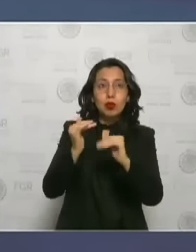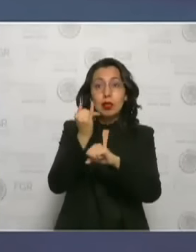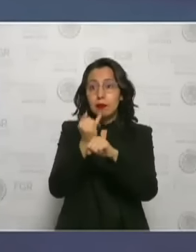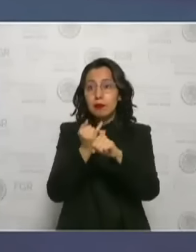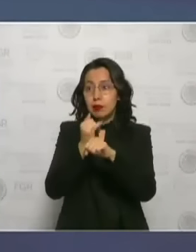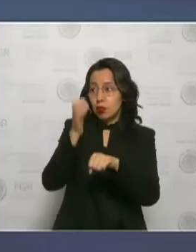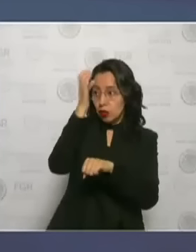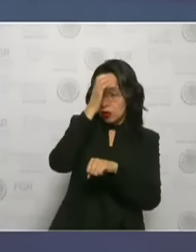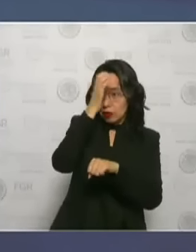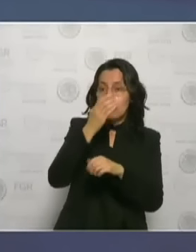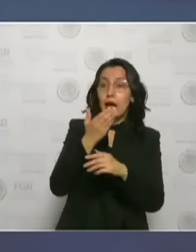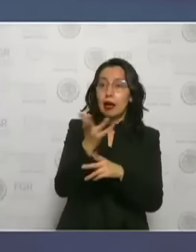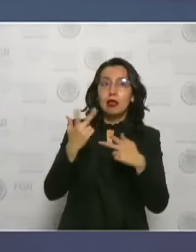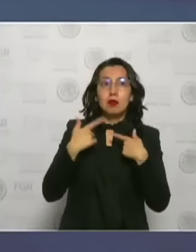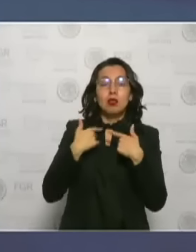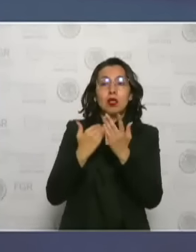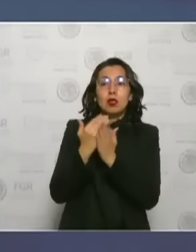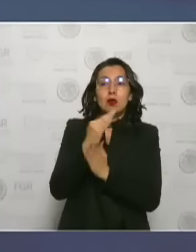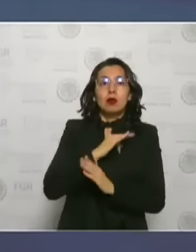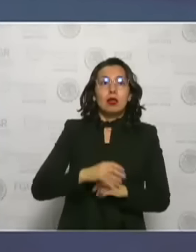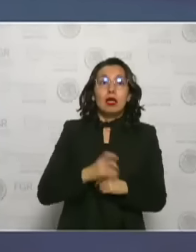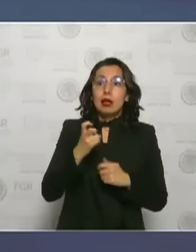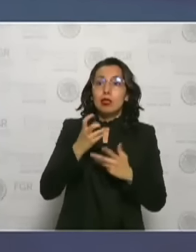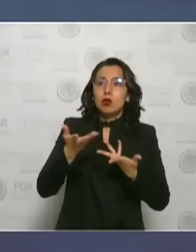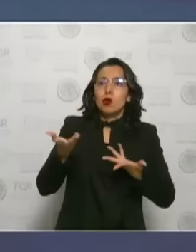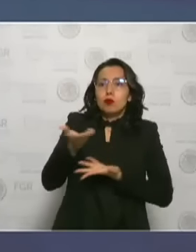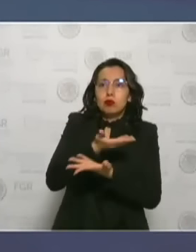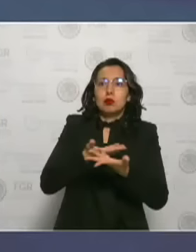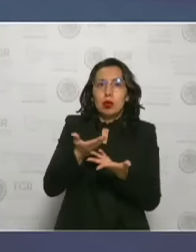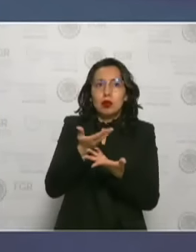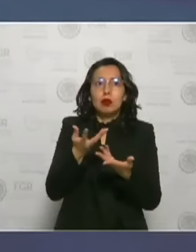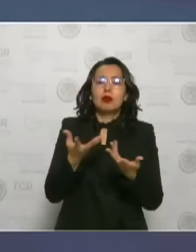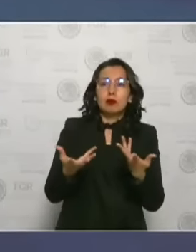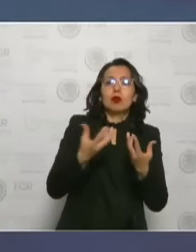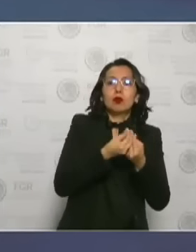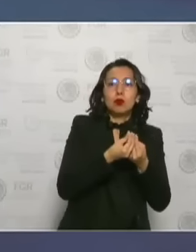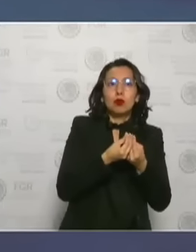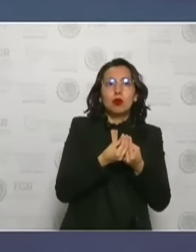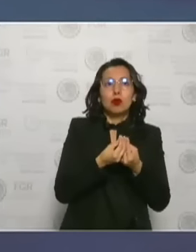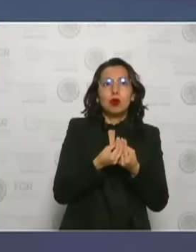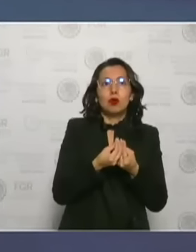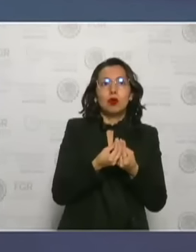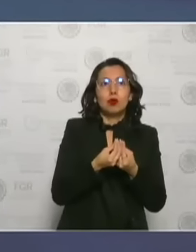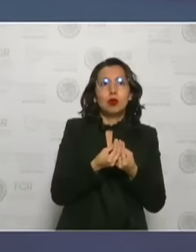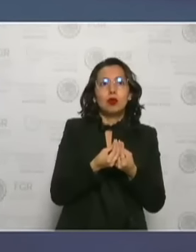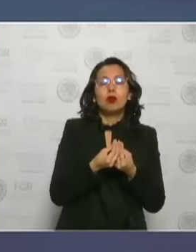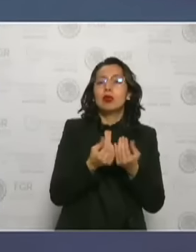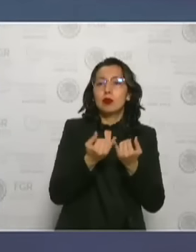científica. Esta estructura colaborativa sumada al diseño de rutas transversales